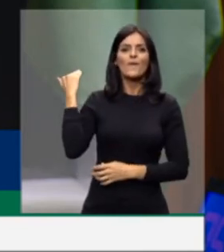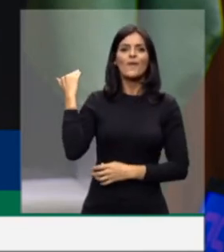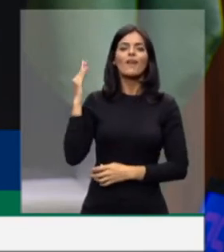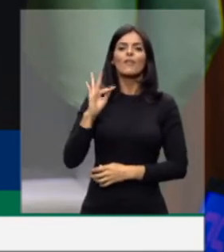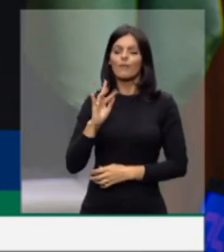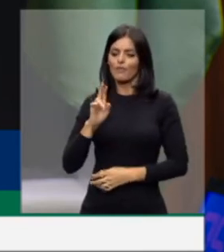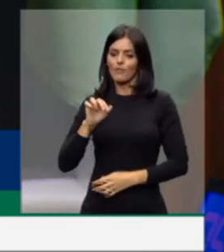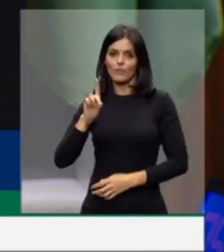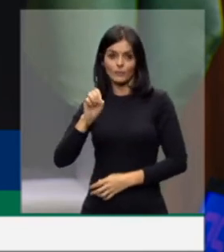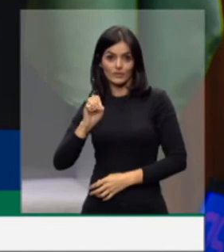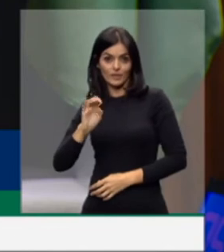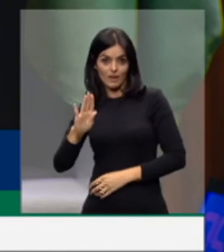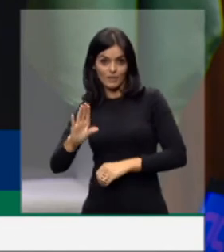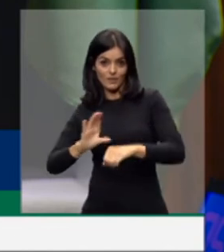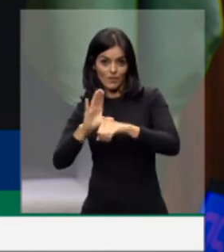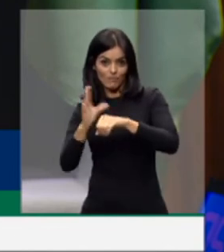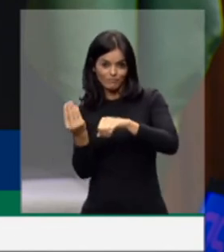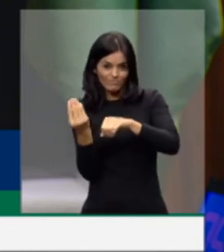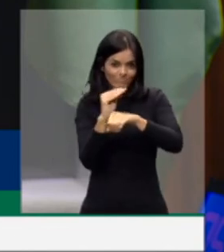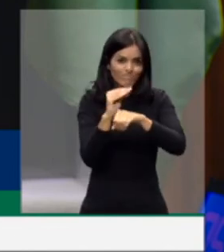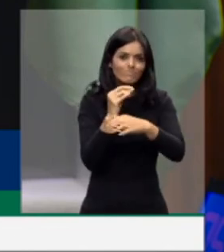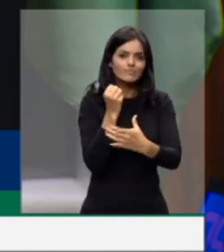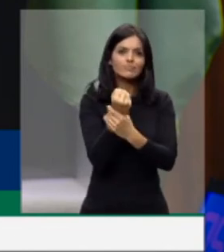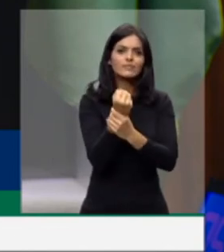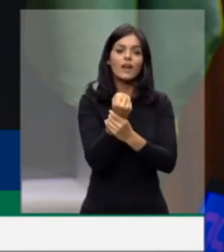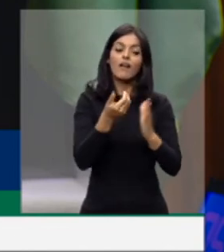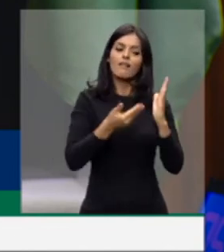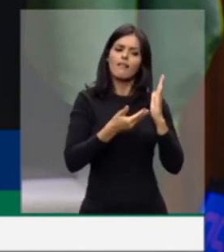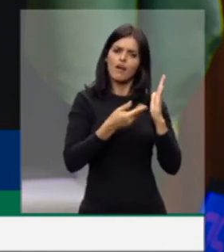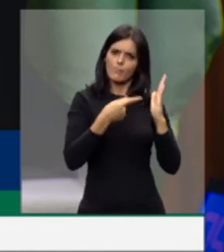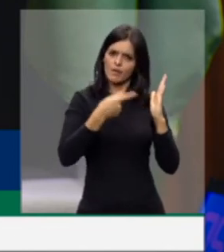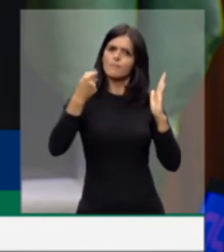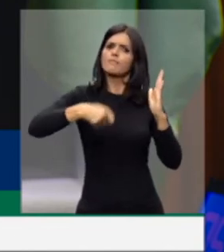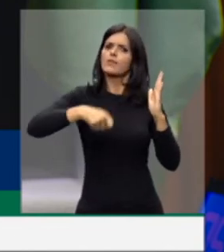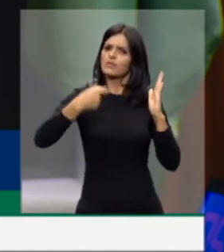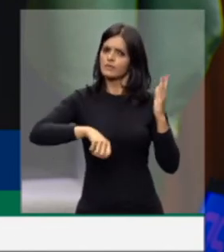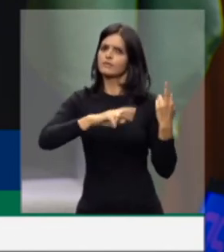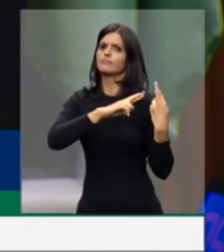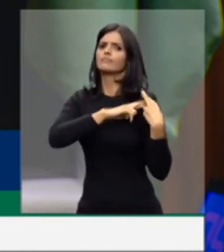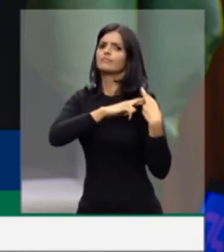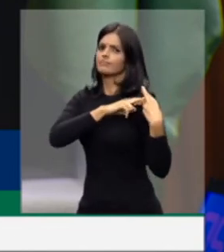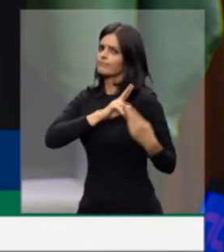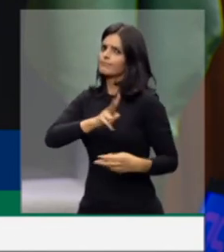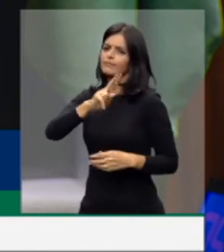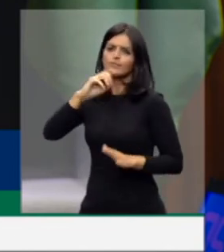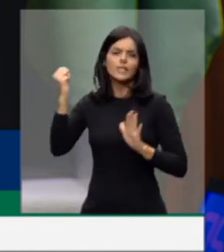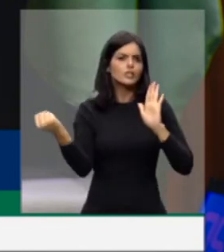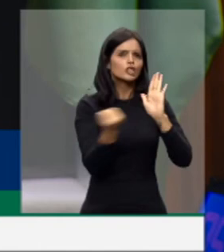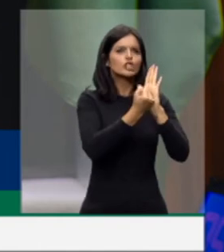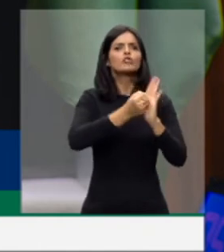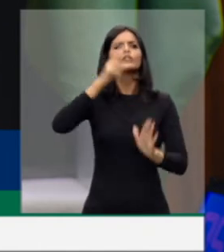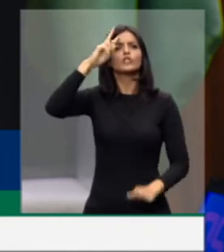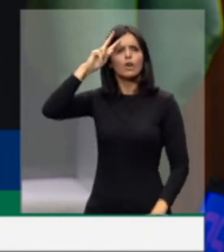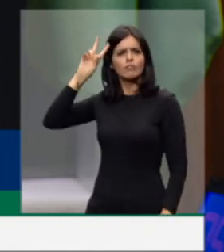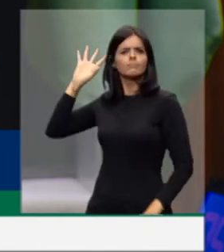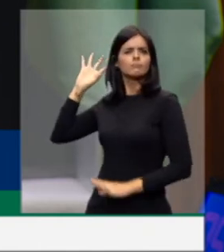DEMONSTRAÇÃO SUPRAPARTIDÁ RIA, COMO FOI NA CONSTITUCIONALIZO AÇÃO DO NOVO FUNDEB. A CÂMARA NÃO